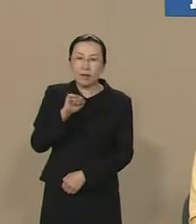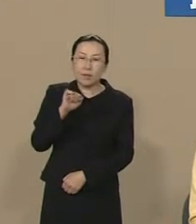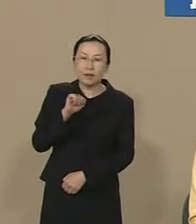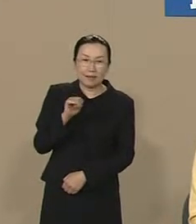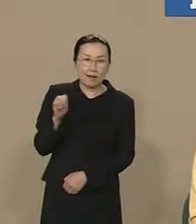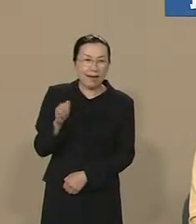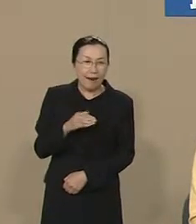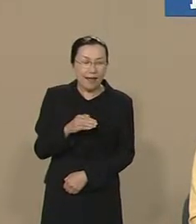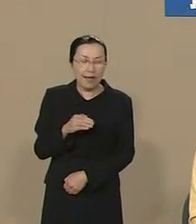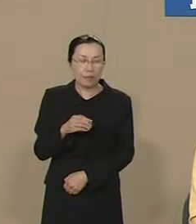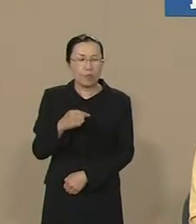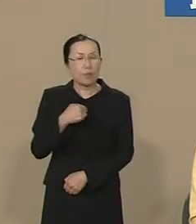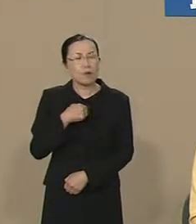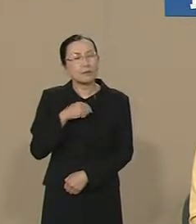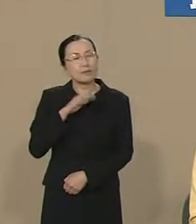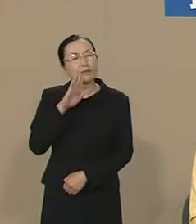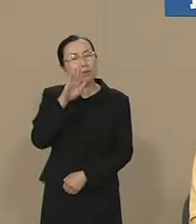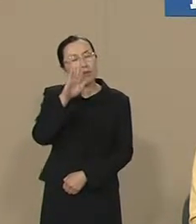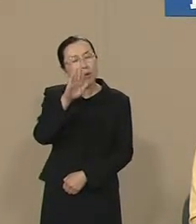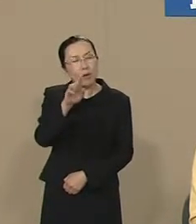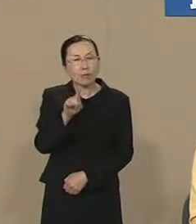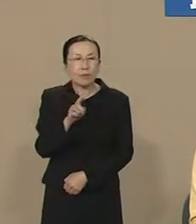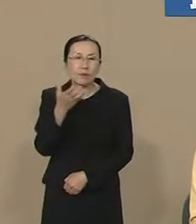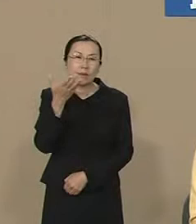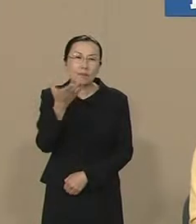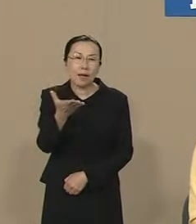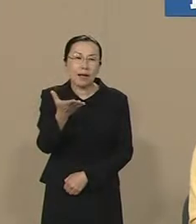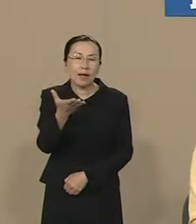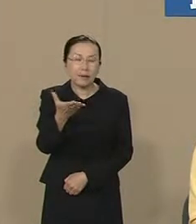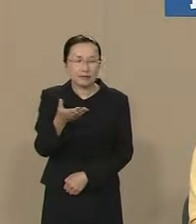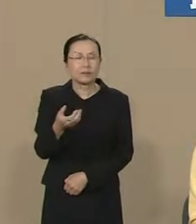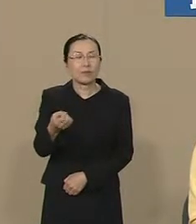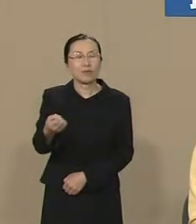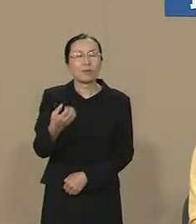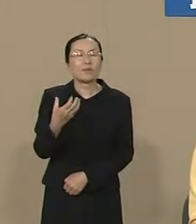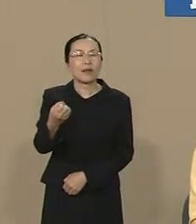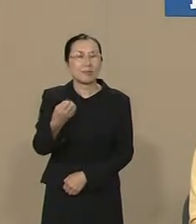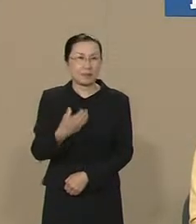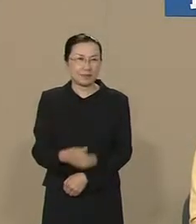俺たちの老後は どうなっちゃうのかと よく話しかけられるんです｡